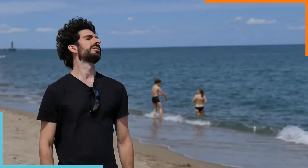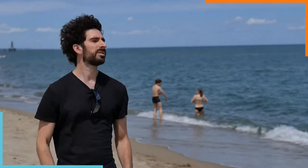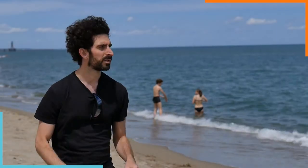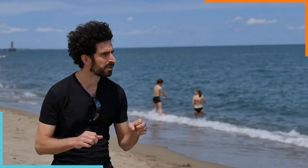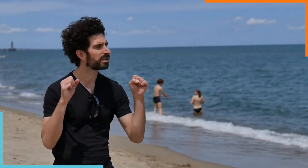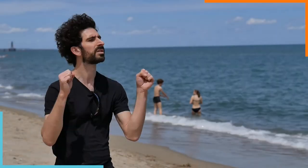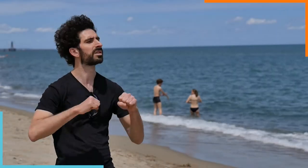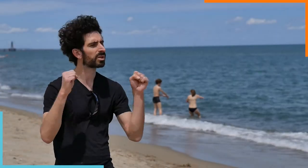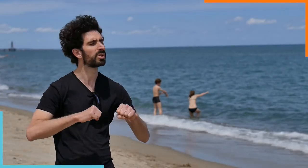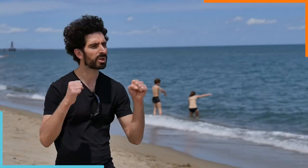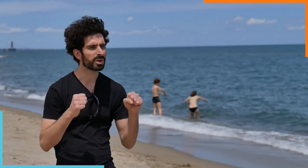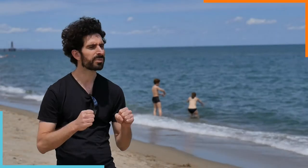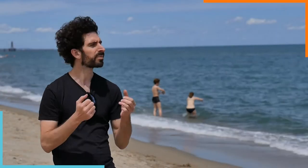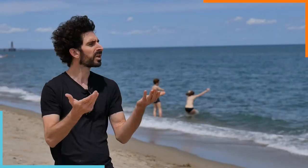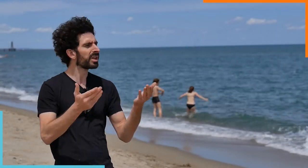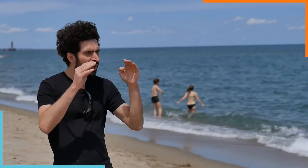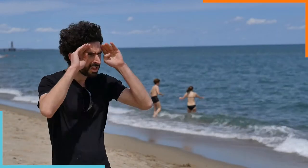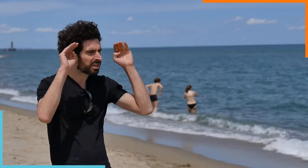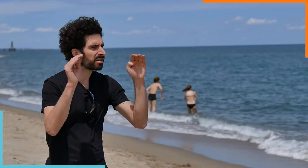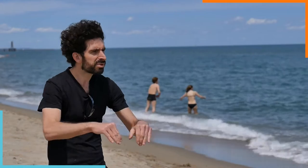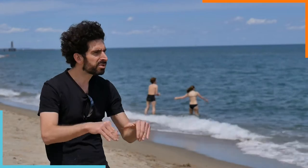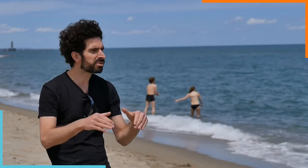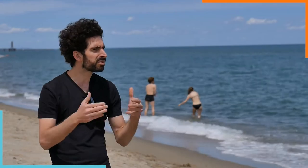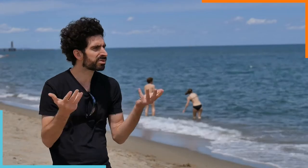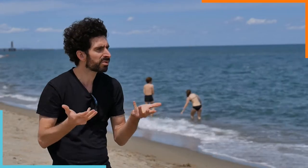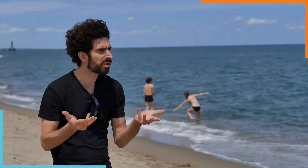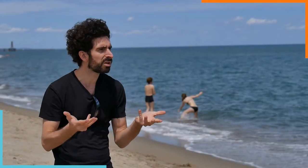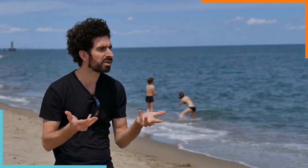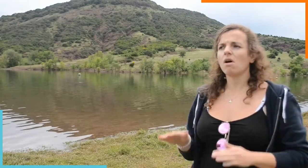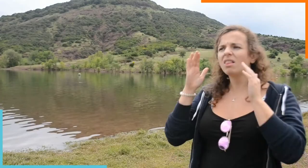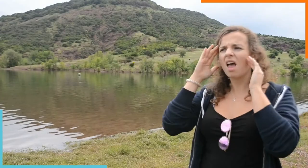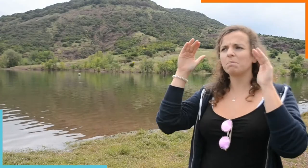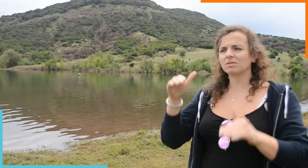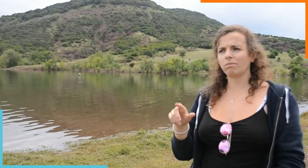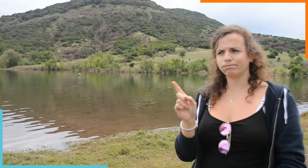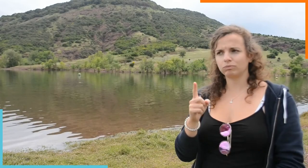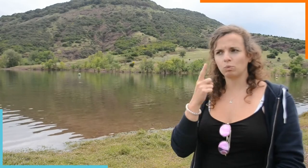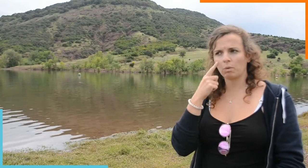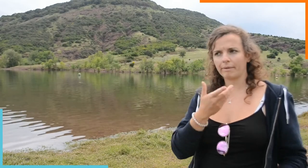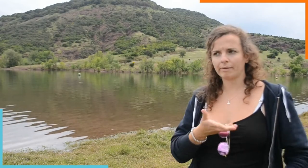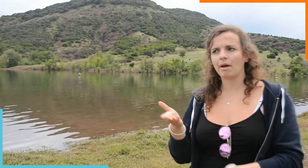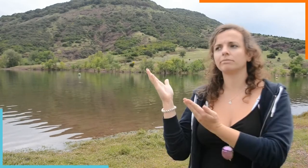Aaaah d'accord. Mais la dépression, c'est quoi ? "Humeur dépressif", non ce n'est pas ça, regarde.